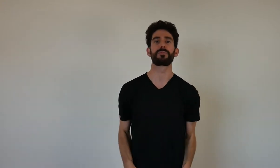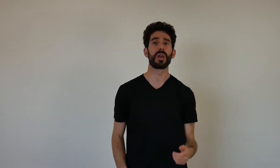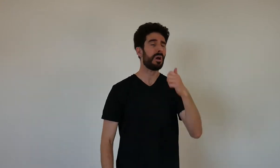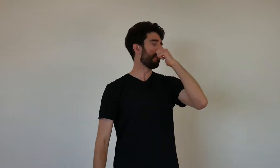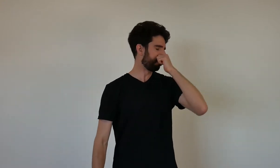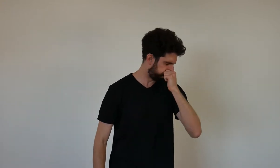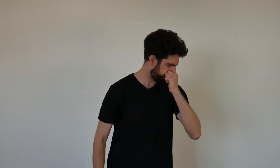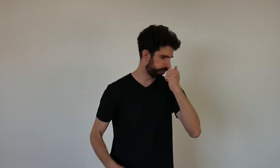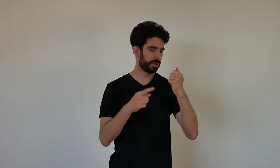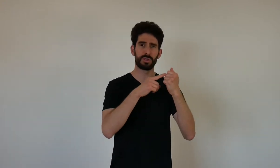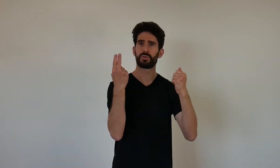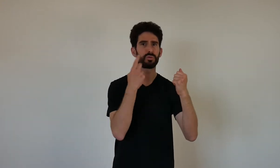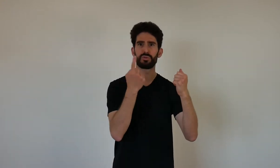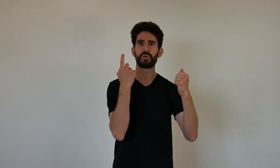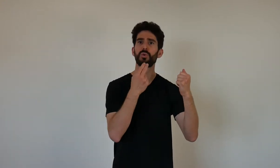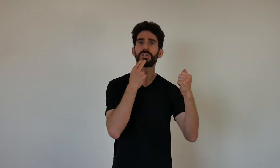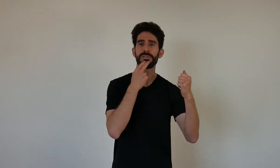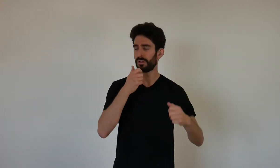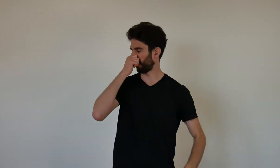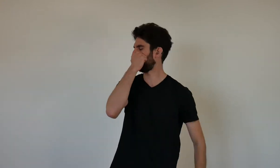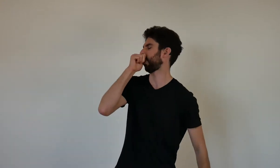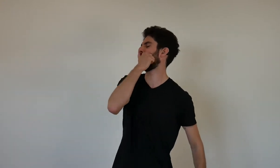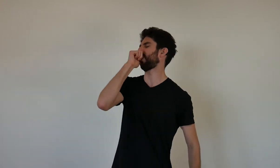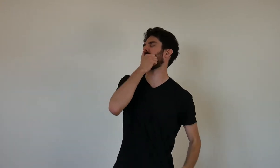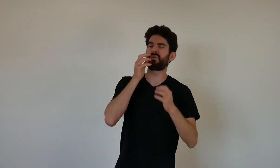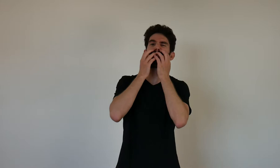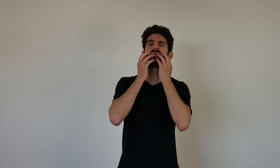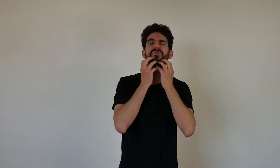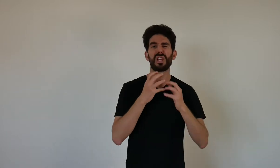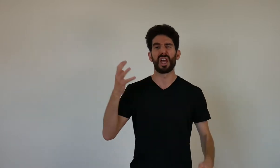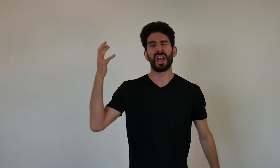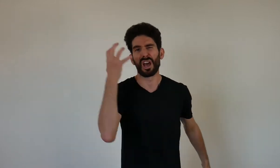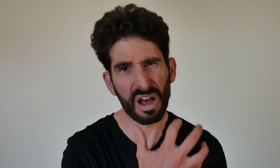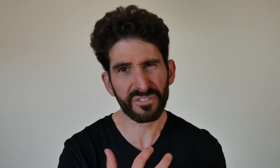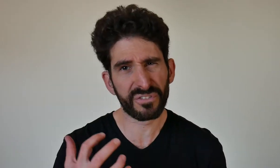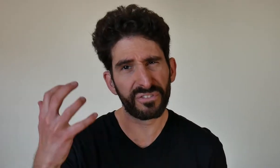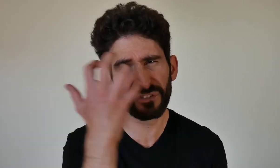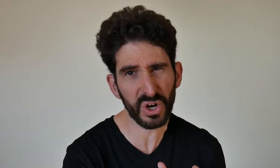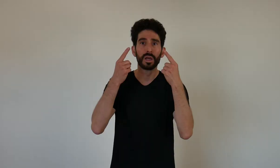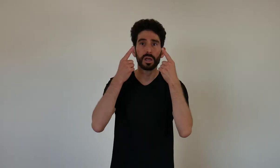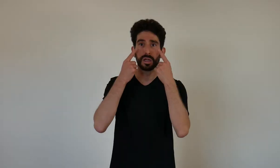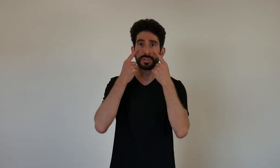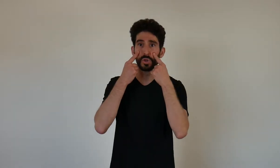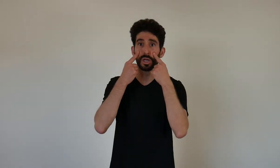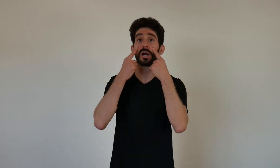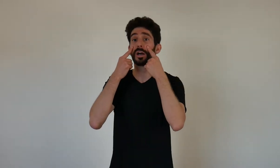Je me mouche toujours avec la main gauche. Avec la main droite, c'est affreux ! Et les yeux ?